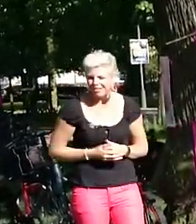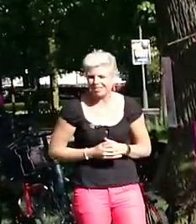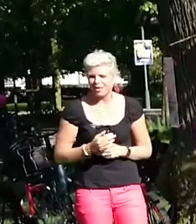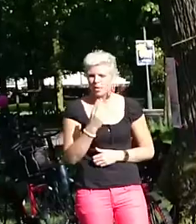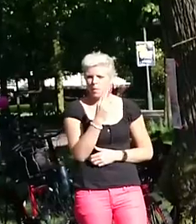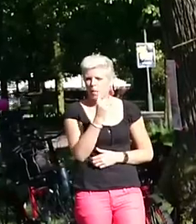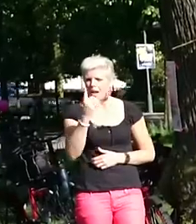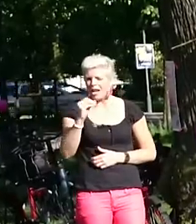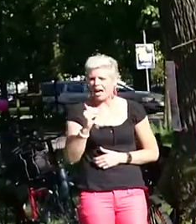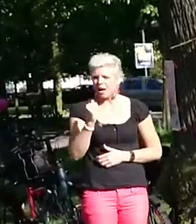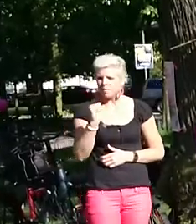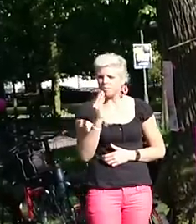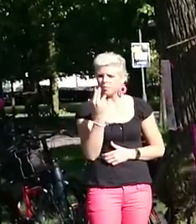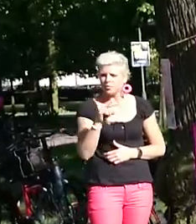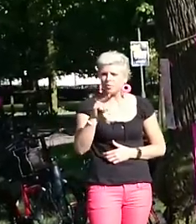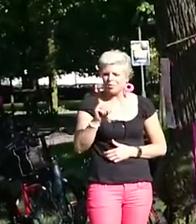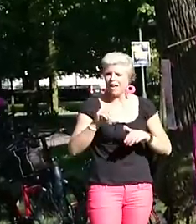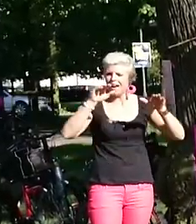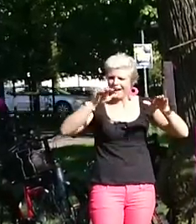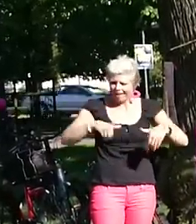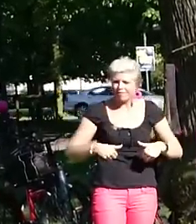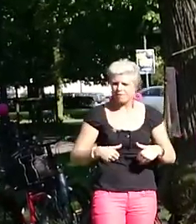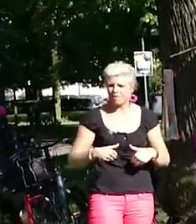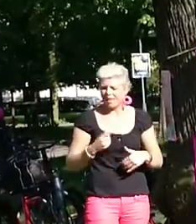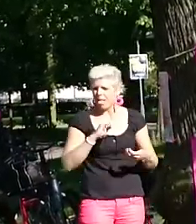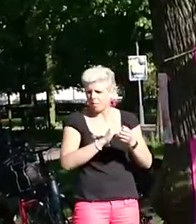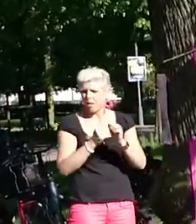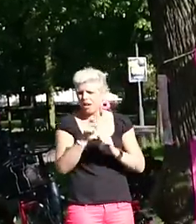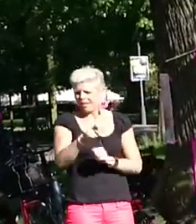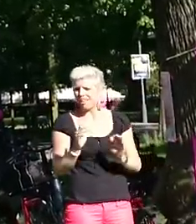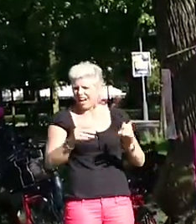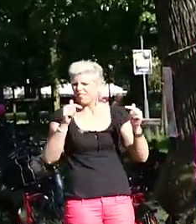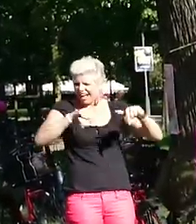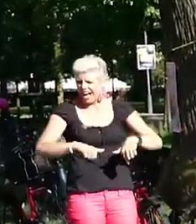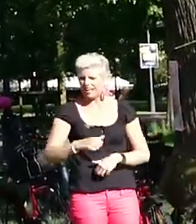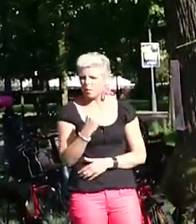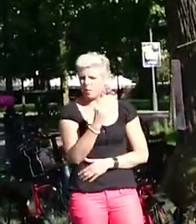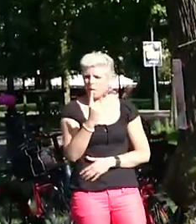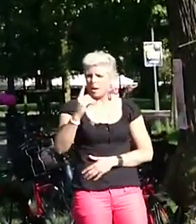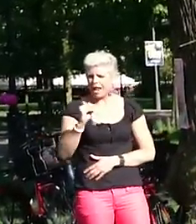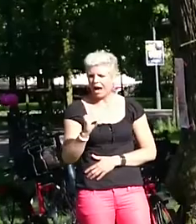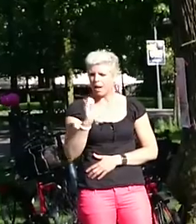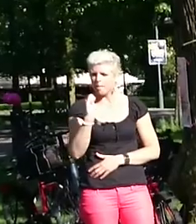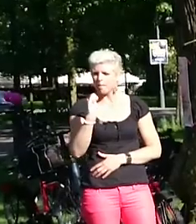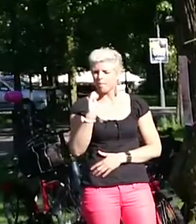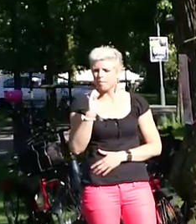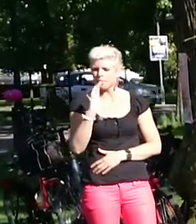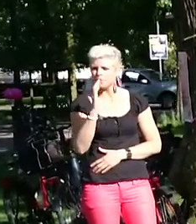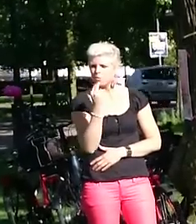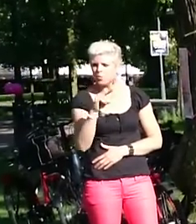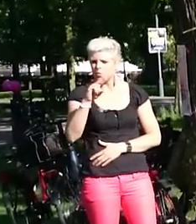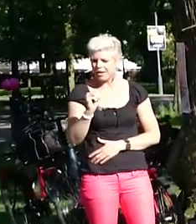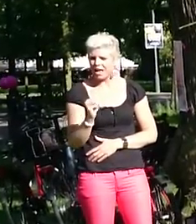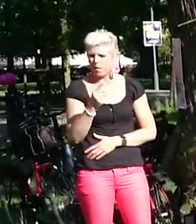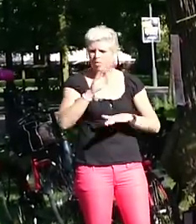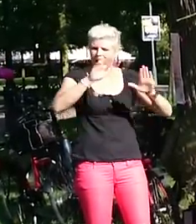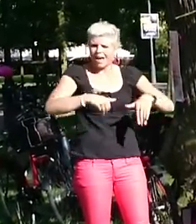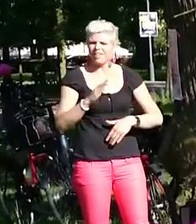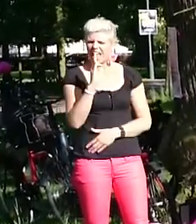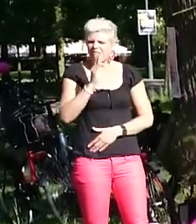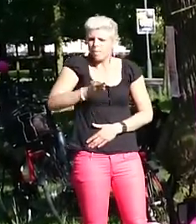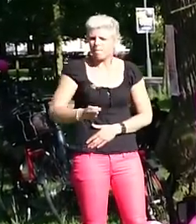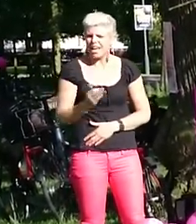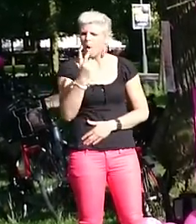Ulla Bjune - en del av er var med på picknicken här, för en vecka sedan tror jag, då Ulla Bjune, 102 år, som hade varit folkpartist i 80 år -